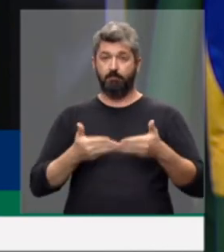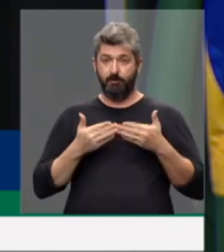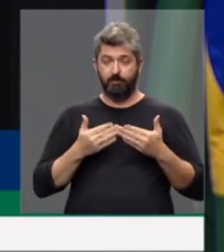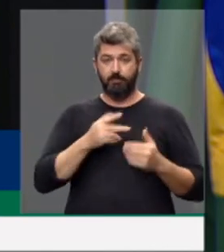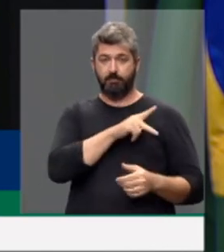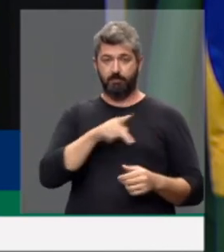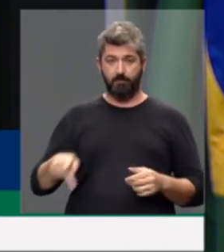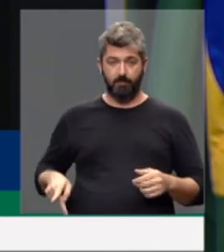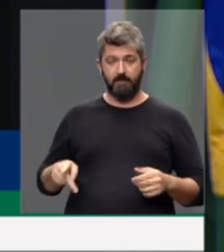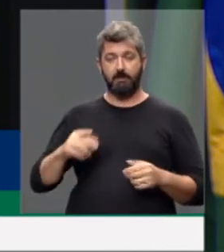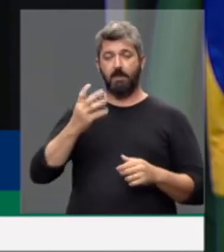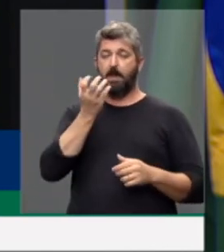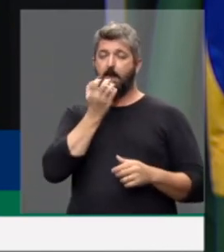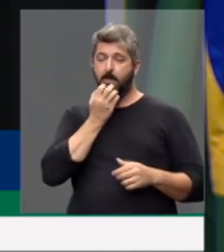PROTEGE O CRIME ORGANIZADO, QUE PROTEGE A LAVAGEM DE